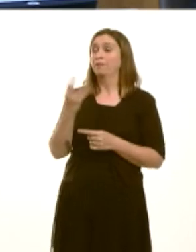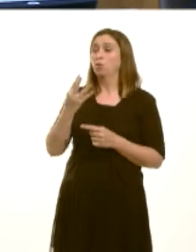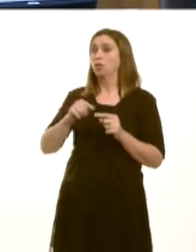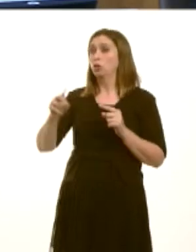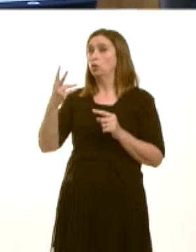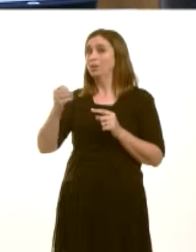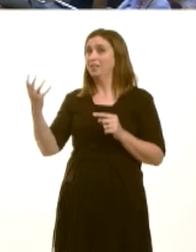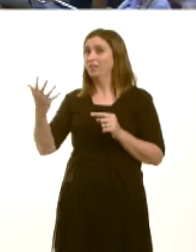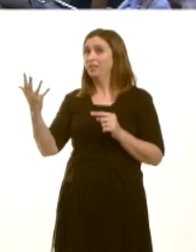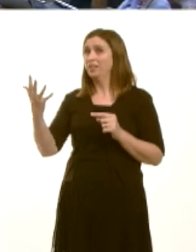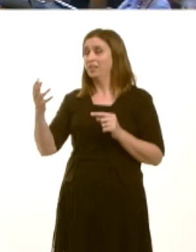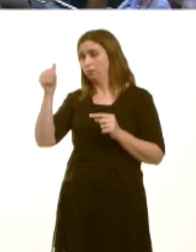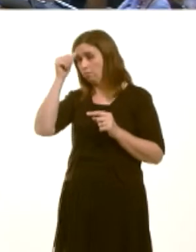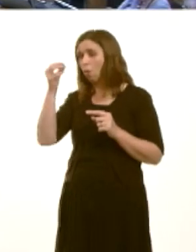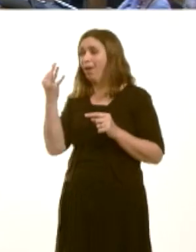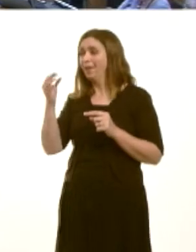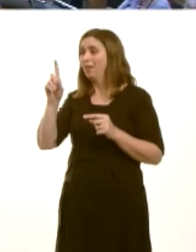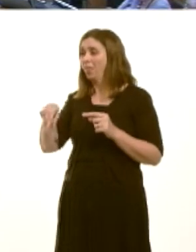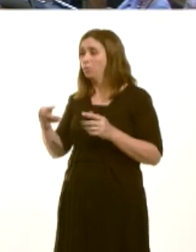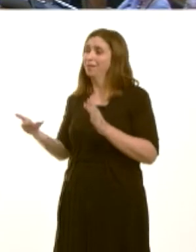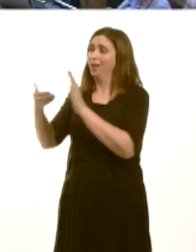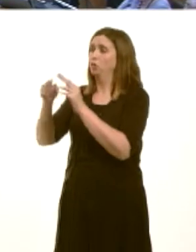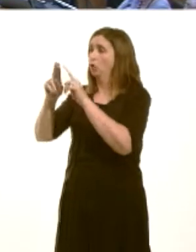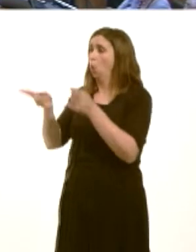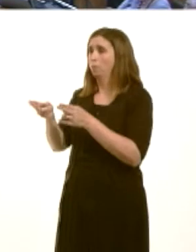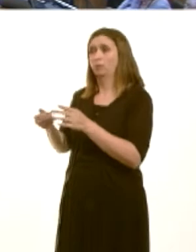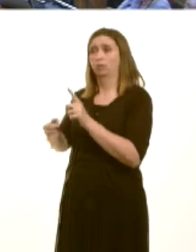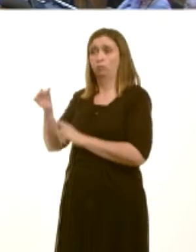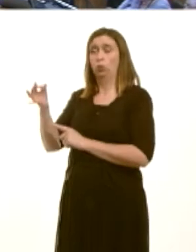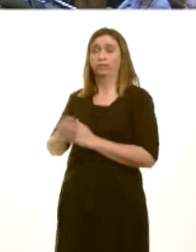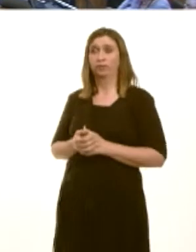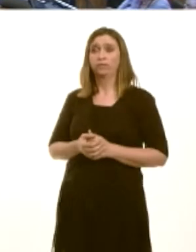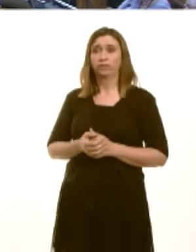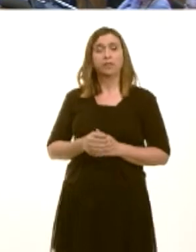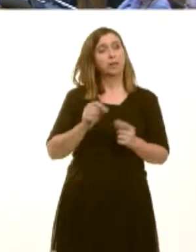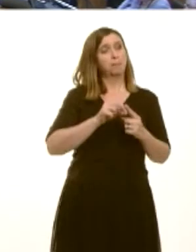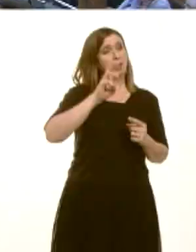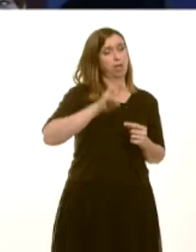Llyr Gruffydd: Roedd Plaid Cymru a nifer o bobl eraill yn siomedig iawn bod y Llywodraeth